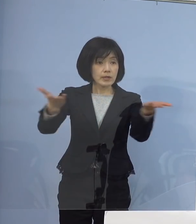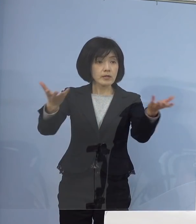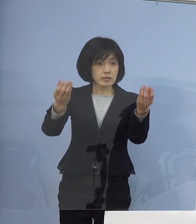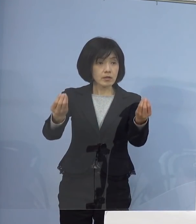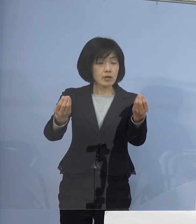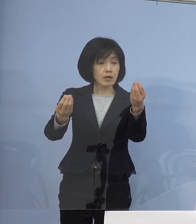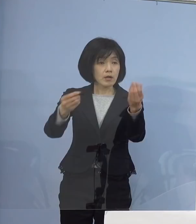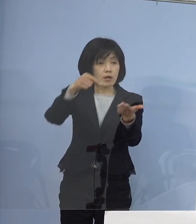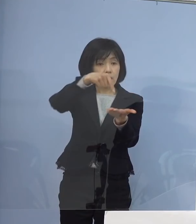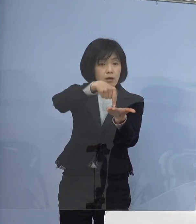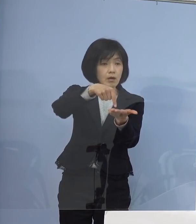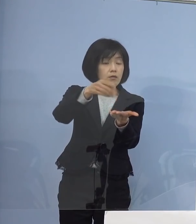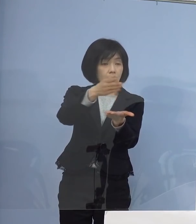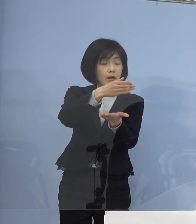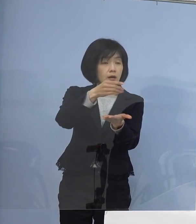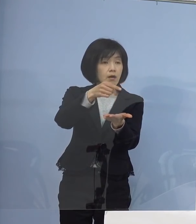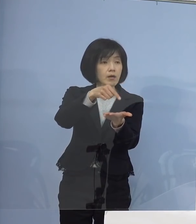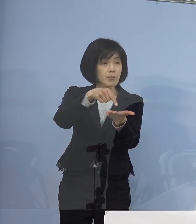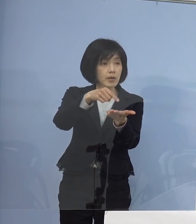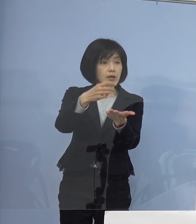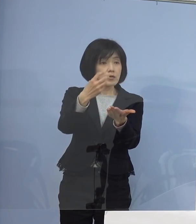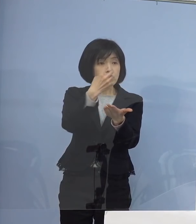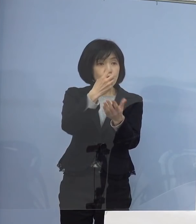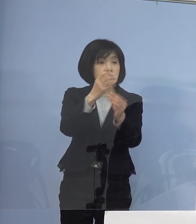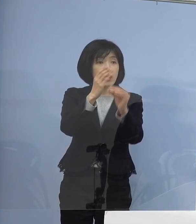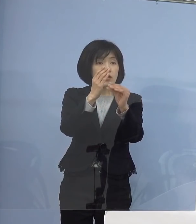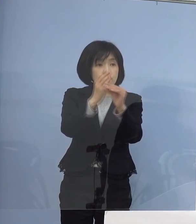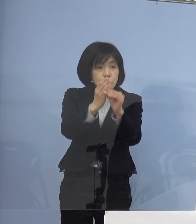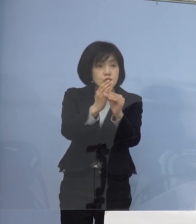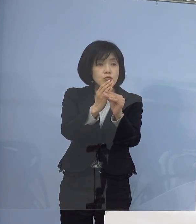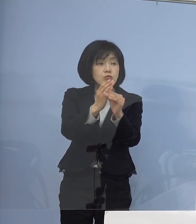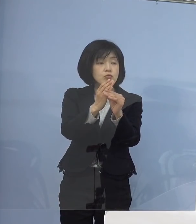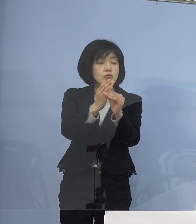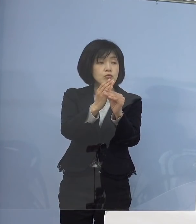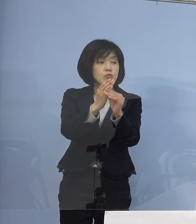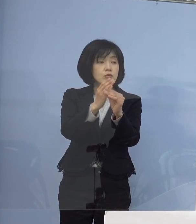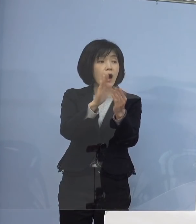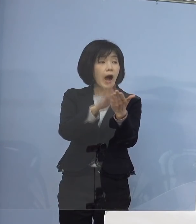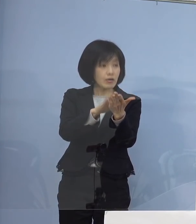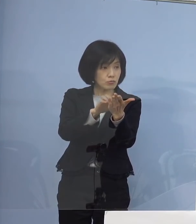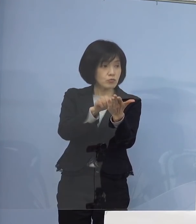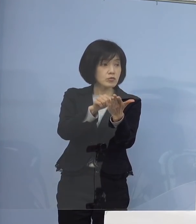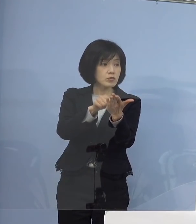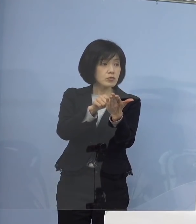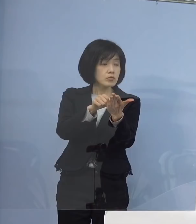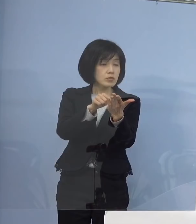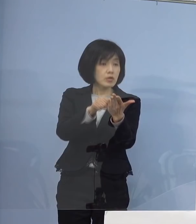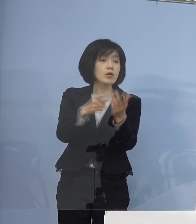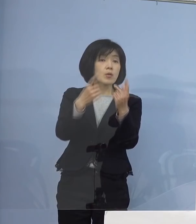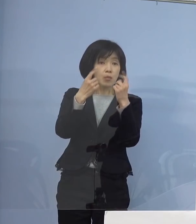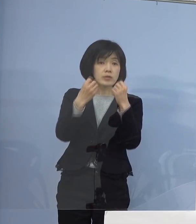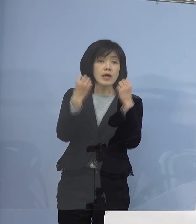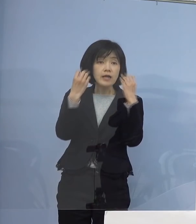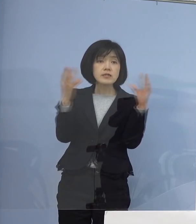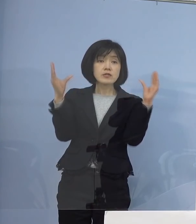一定程度、調査中で明らかになったものがあれば この記者会見の際にお伝えすることにしたいと思いますので